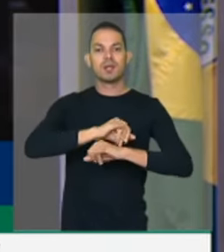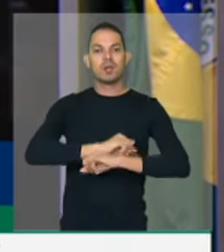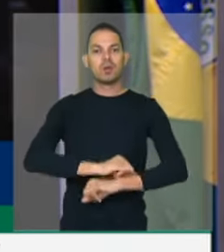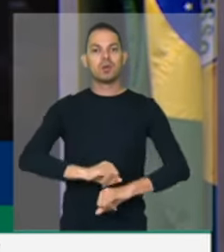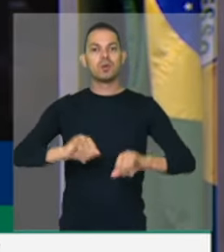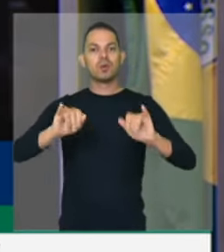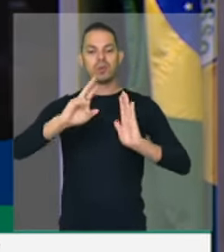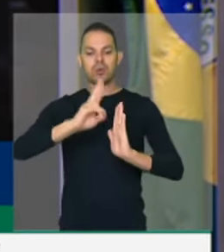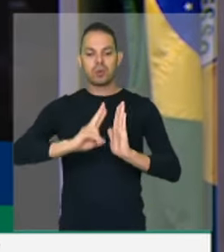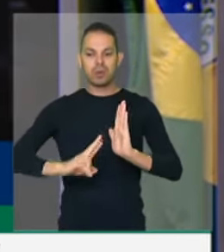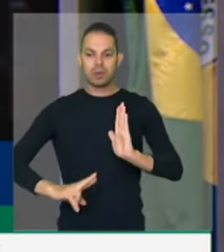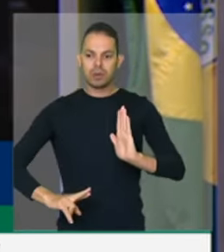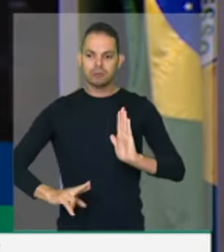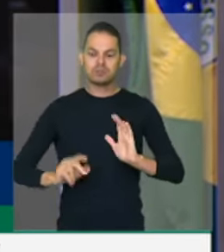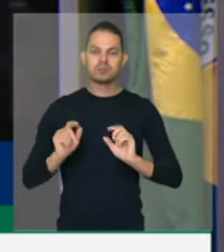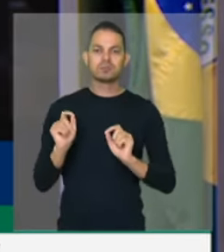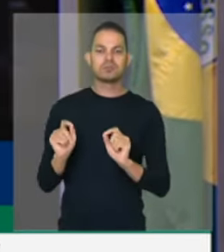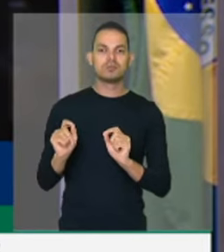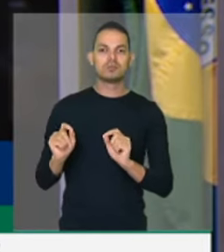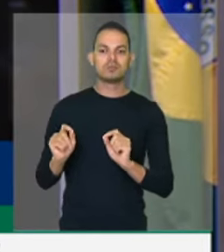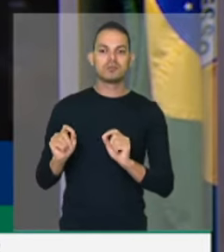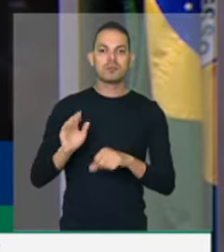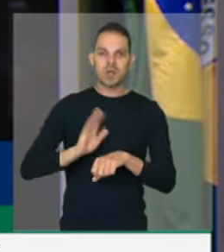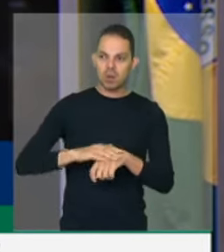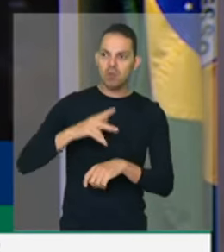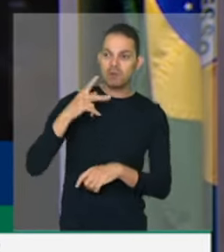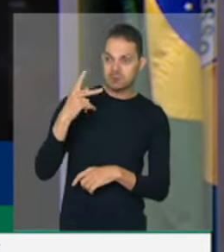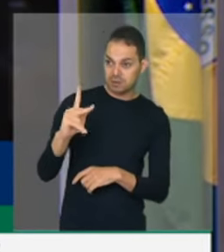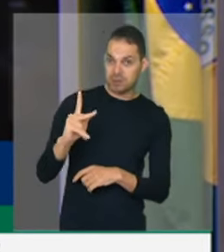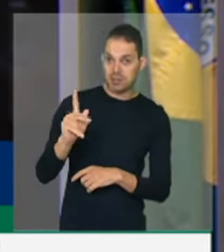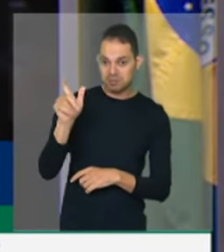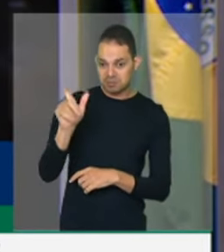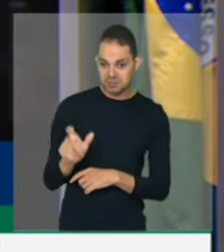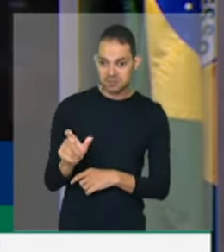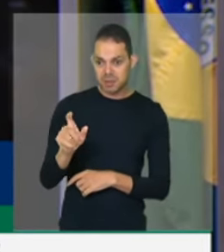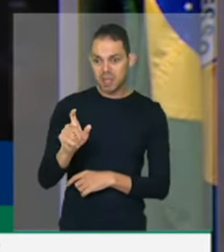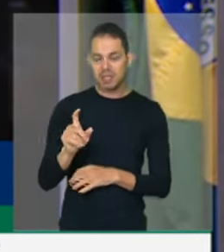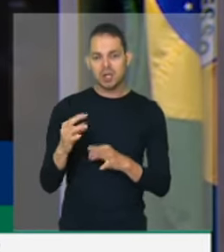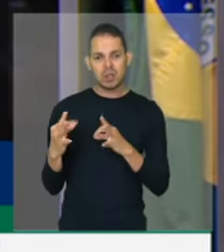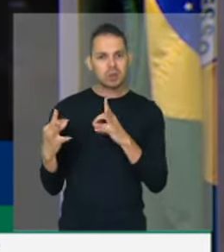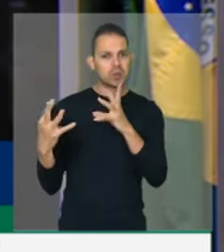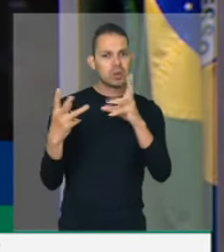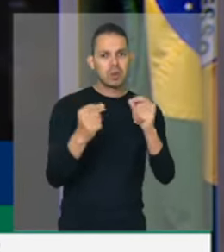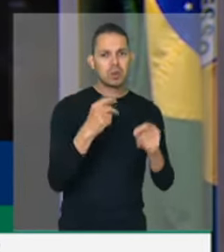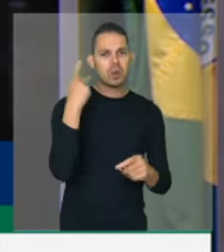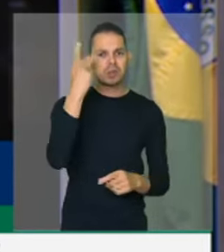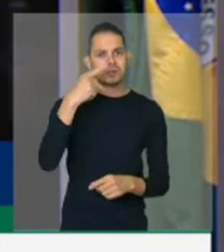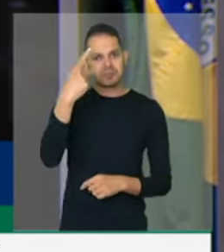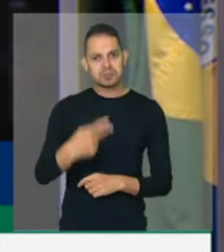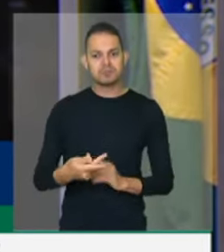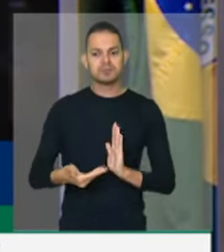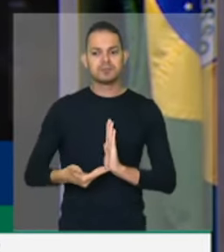RELATORIA, SENHOR PRESIDENTE... COM V.EXA. E COM COM TODOS OS PARLAMENTARES DESSA CASA PORQUE... ESSE SUBSTITUTIVO NÃO É UM SUBSTITUTIVO DE AUTORIA DO